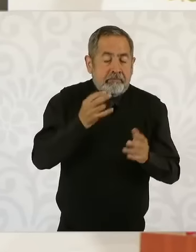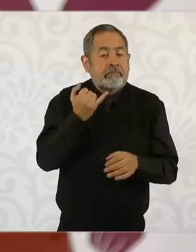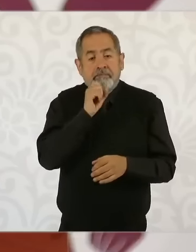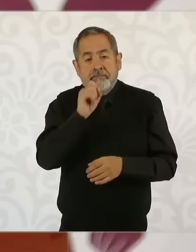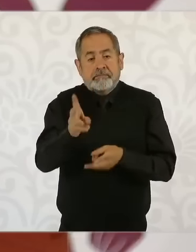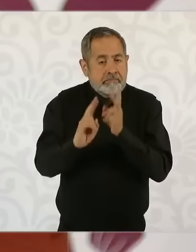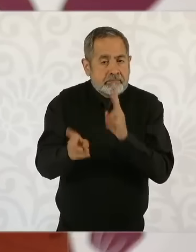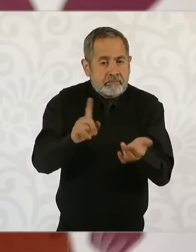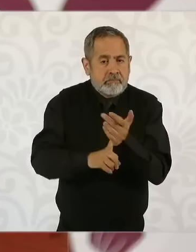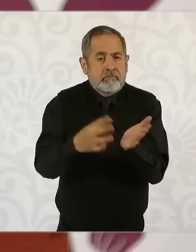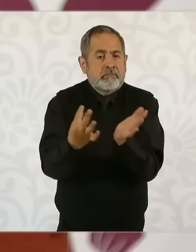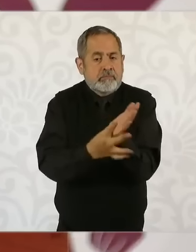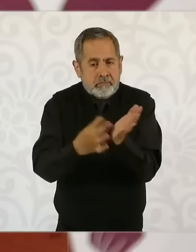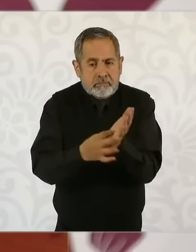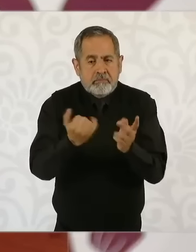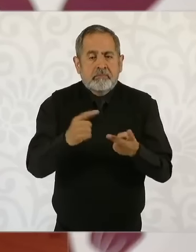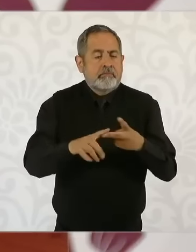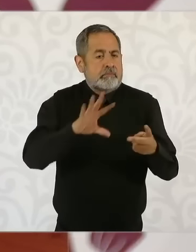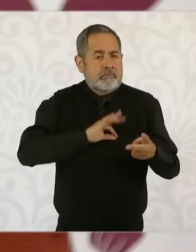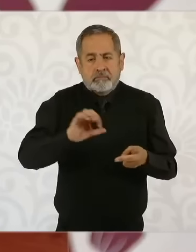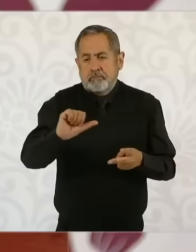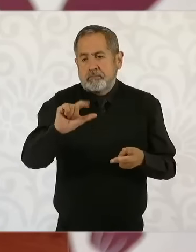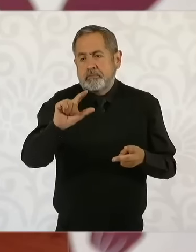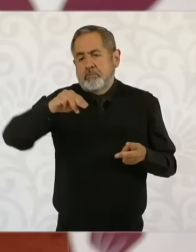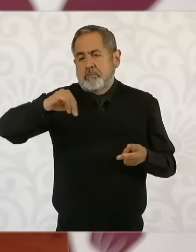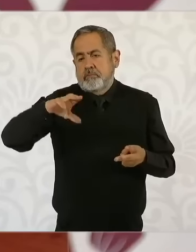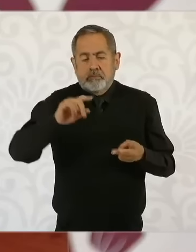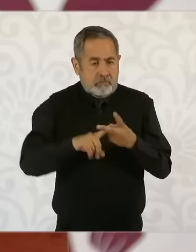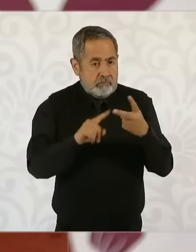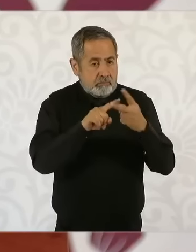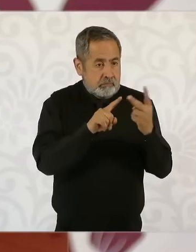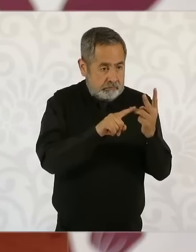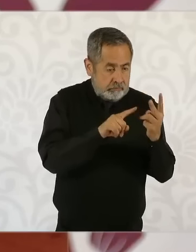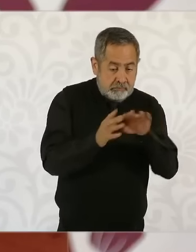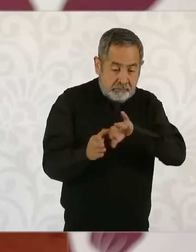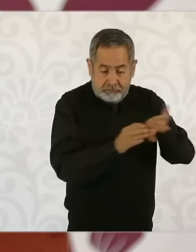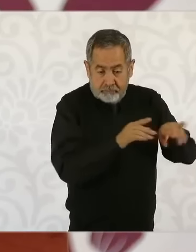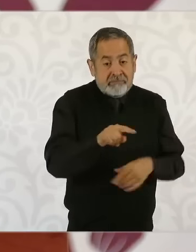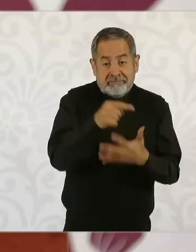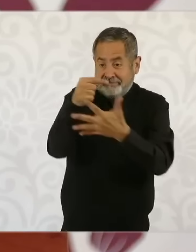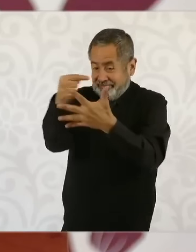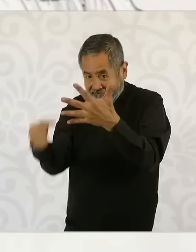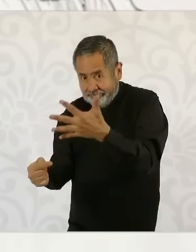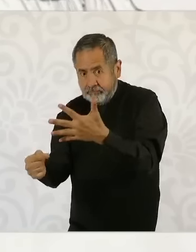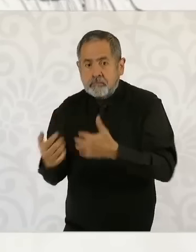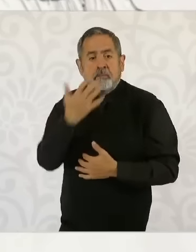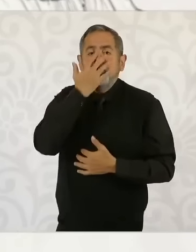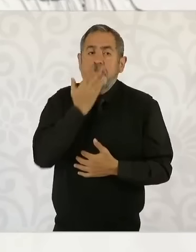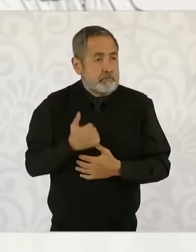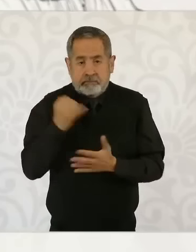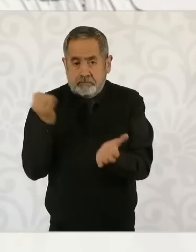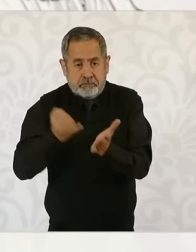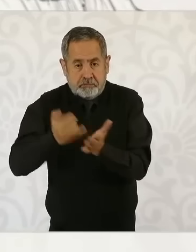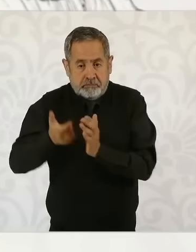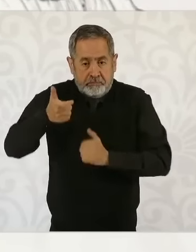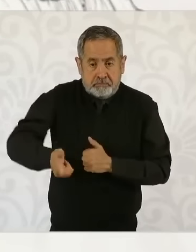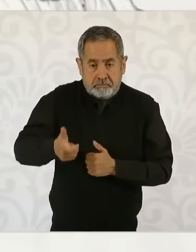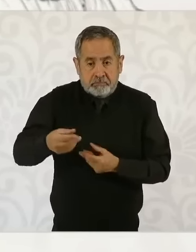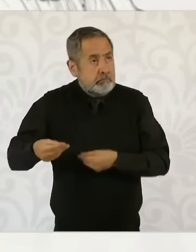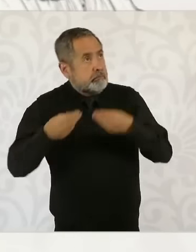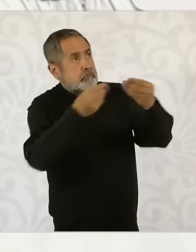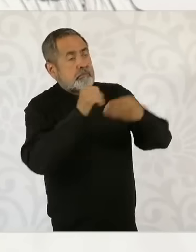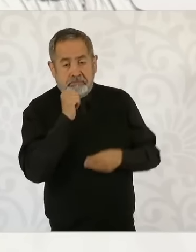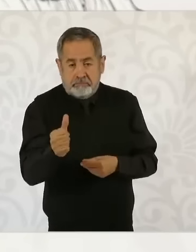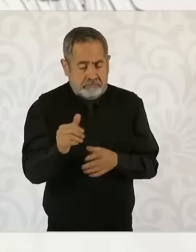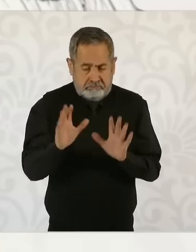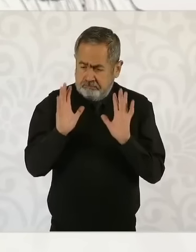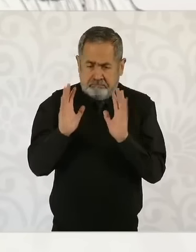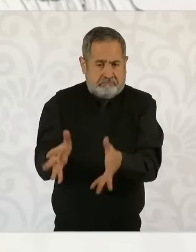el gobierno de estados unidos pero todo lo demás no tiene aranceles todo lo demás se mantiene el